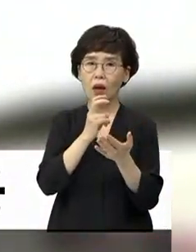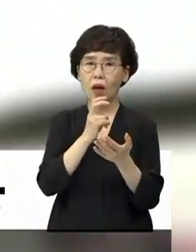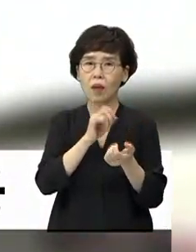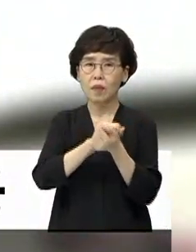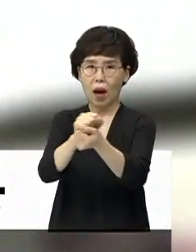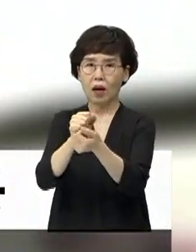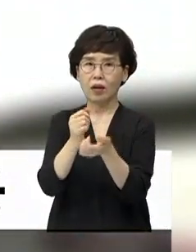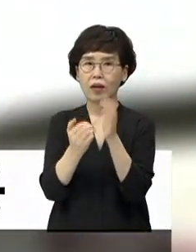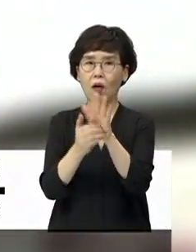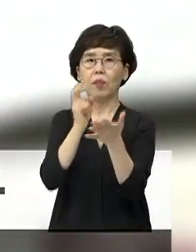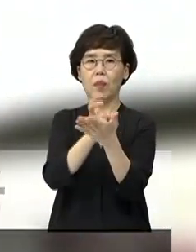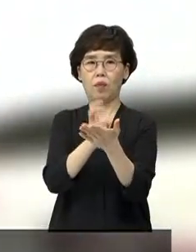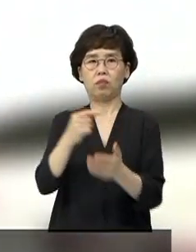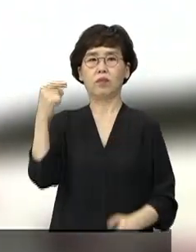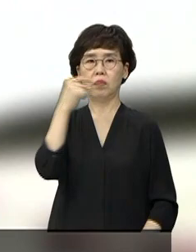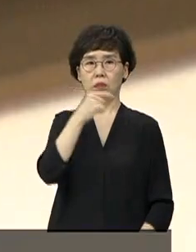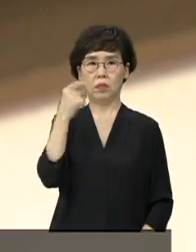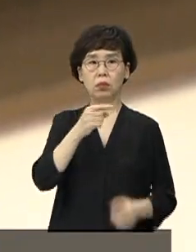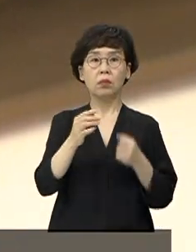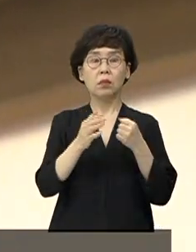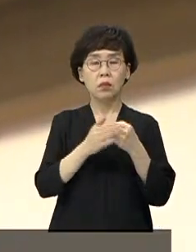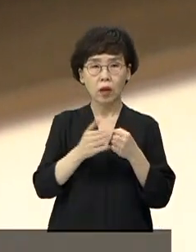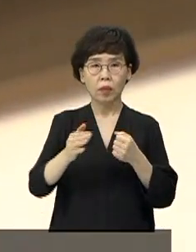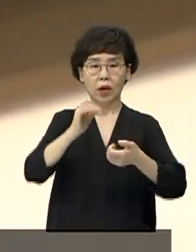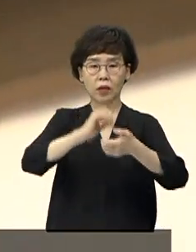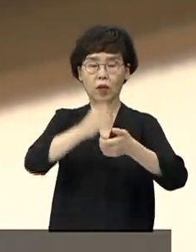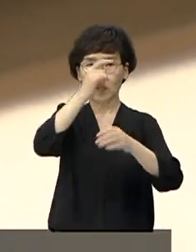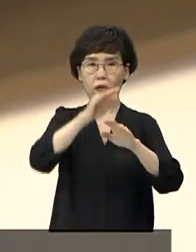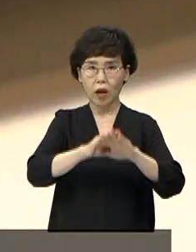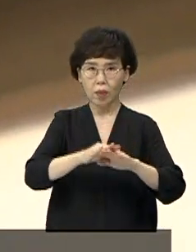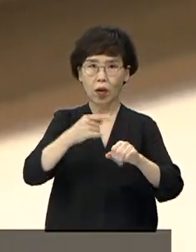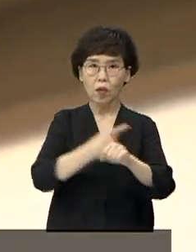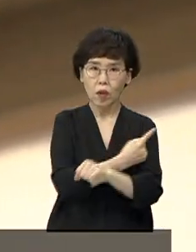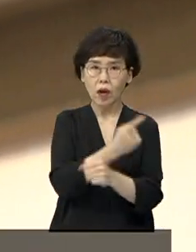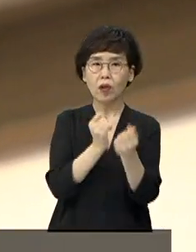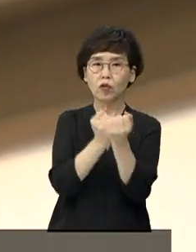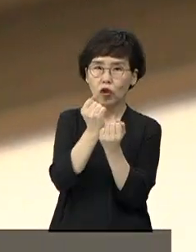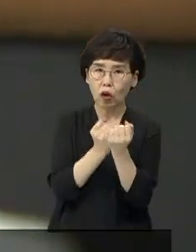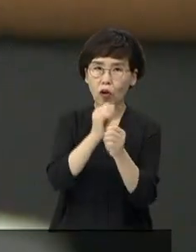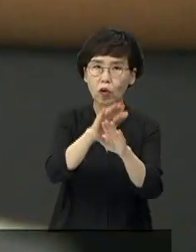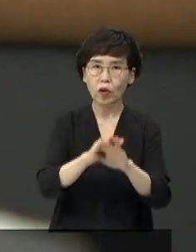이에 따라 정규 예배가 아닌 수련회나 성경 공부 모임, 기도회 등 소규모 대면